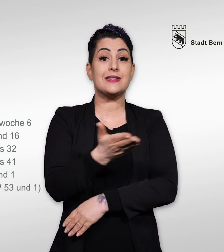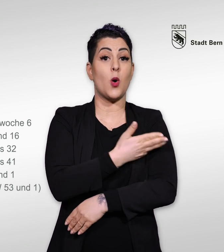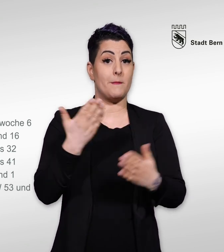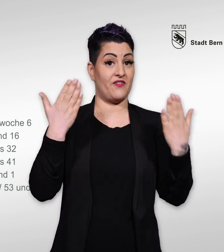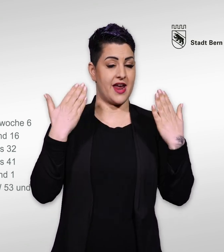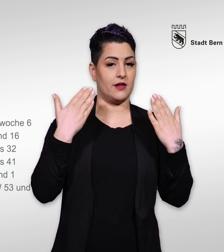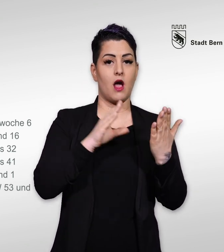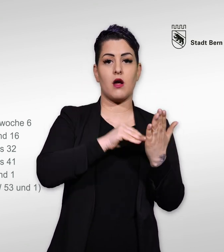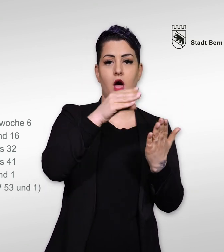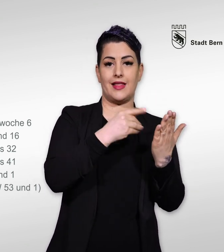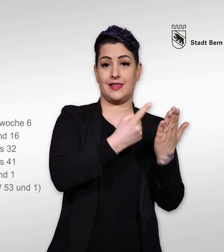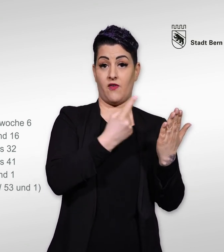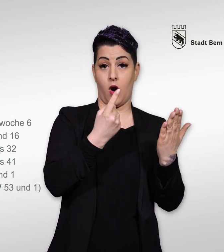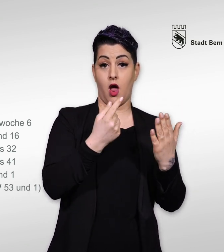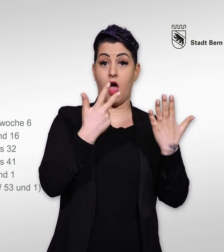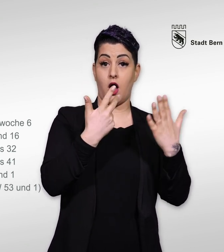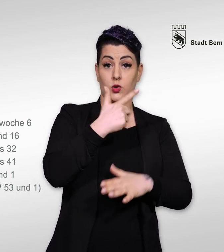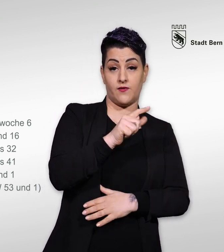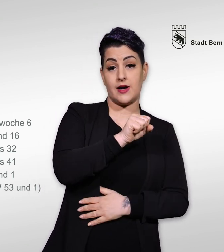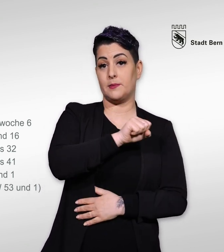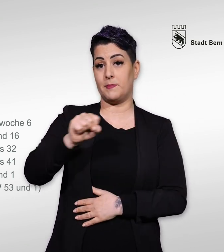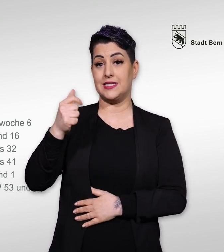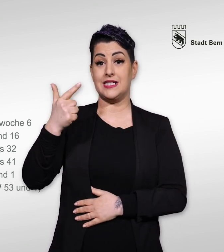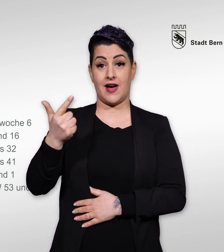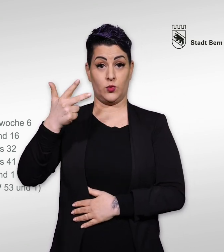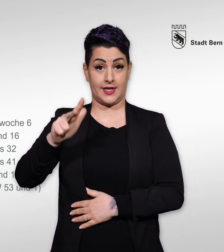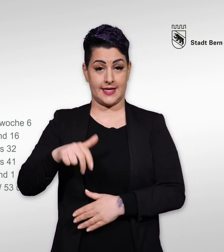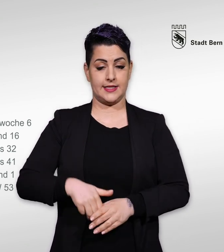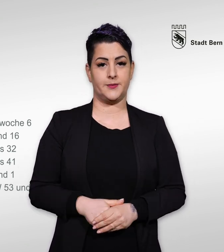Sommerferien KW 28 bis 32